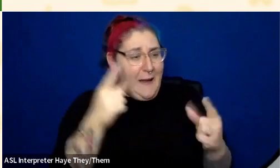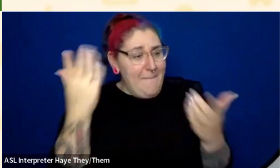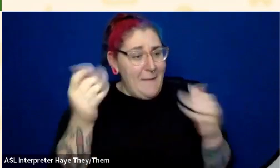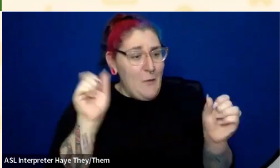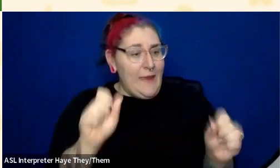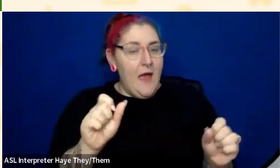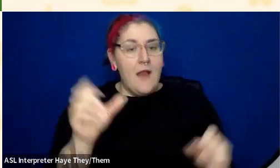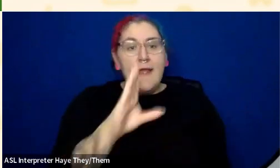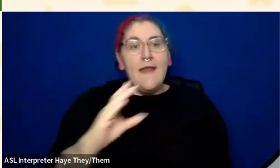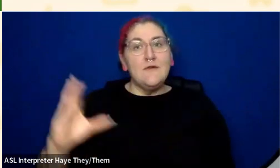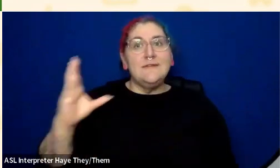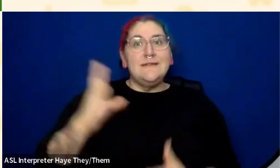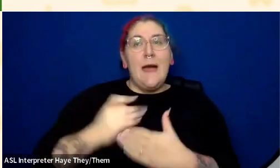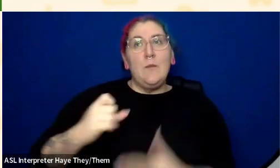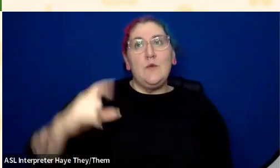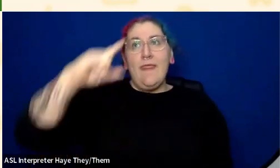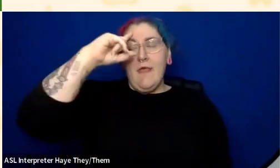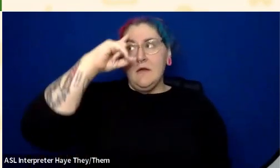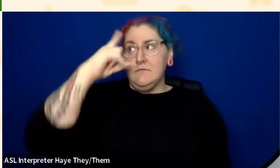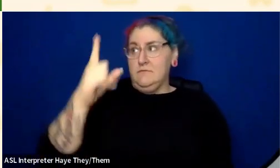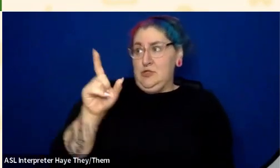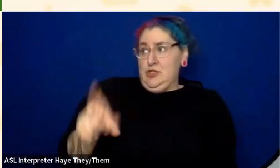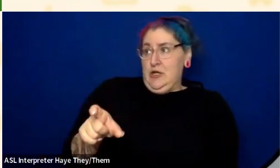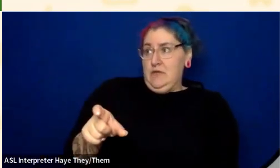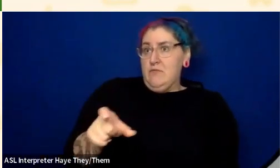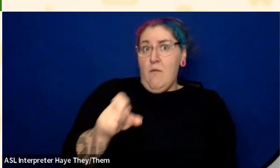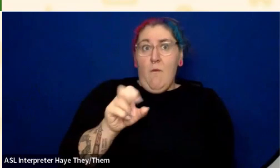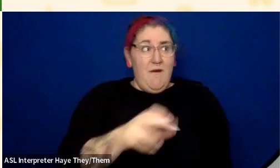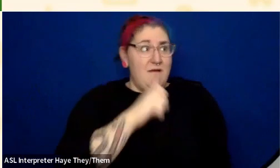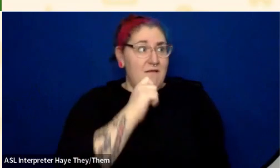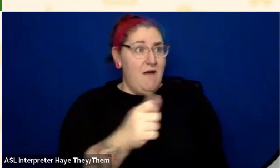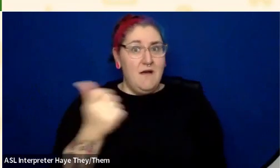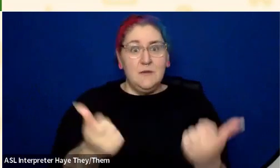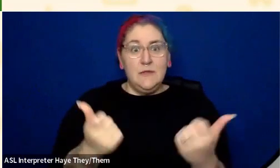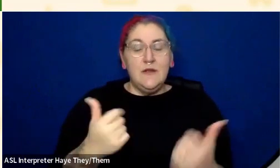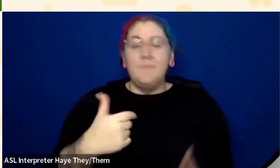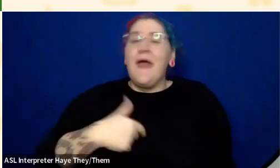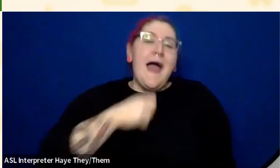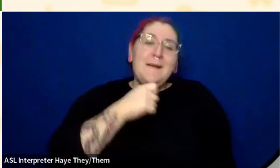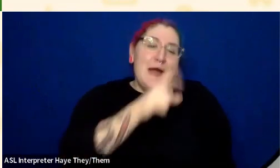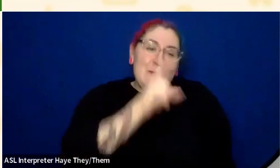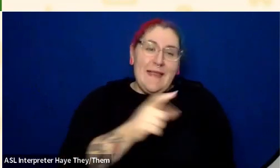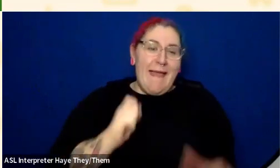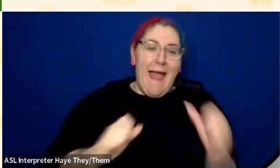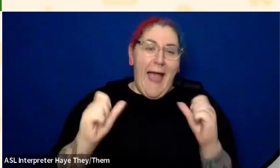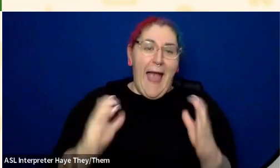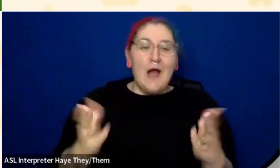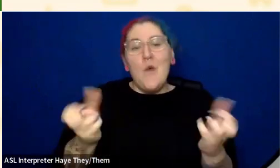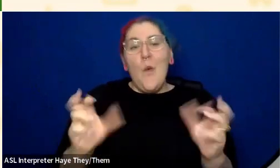No soy actor de voz. De lo contrario, intentaría darle más la voz del Dr. Ian Malcolm,